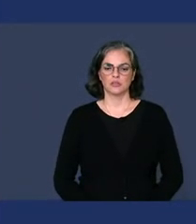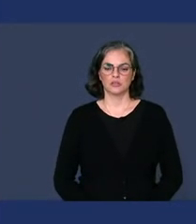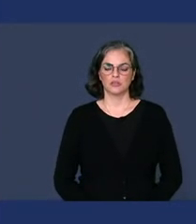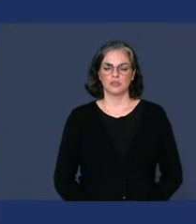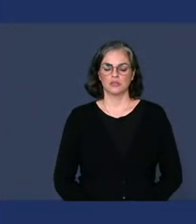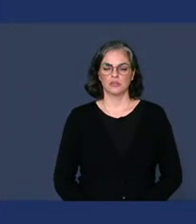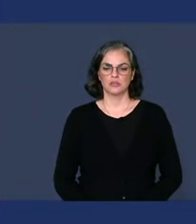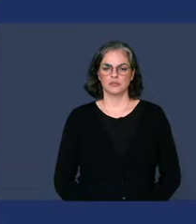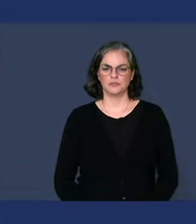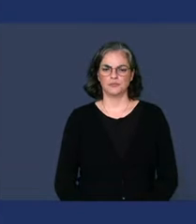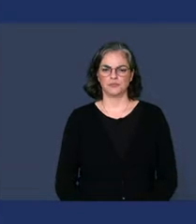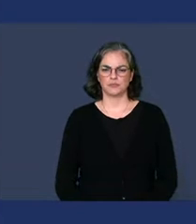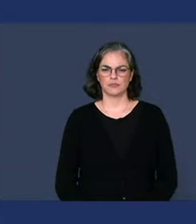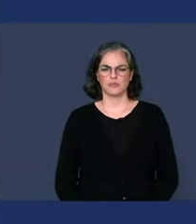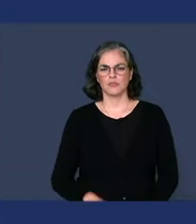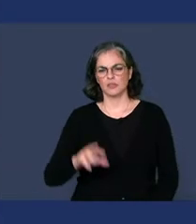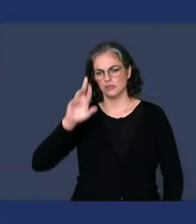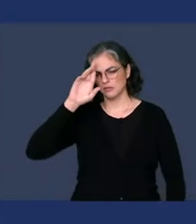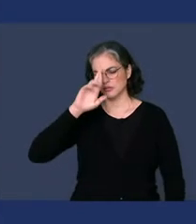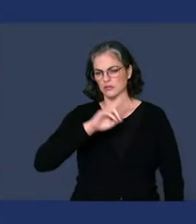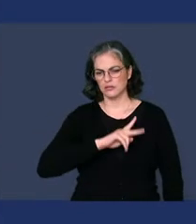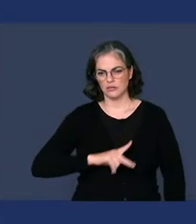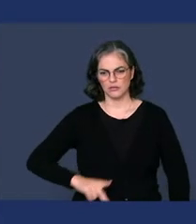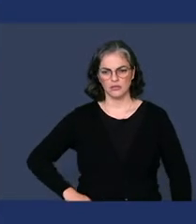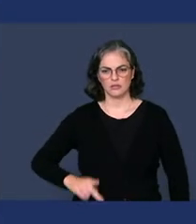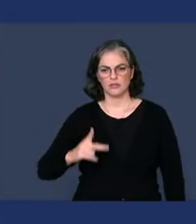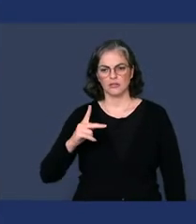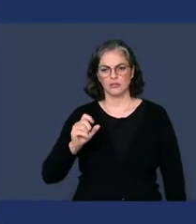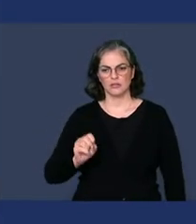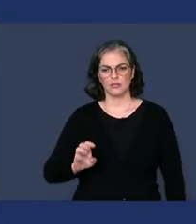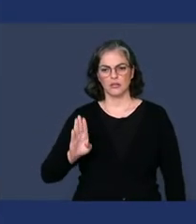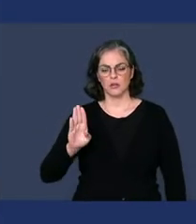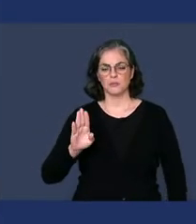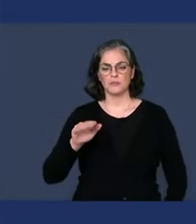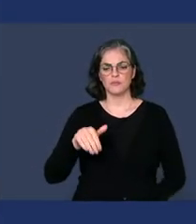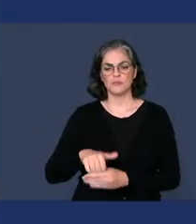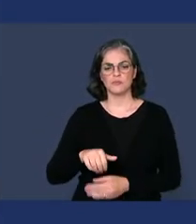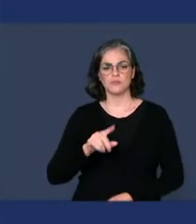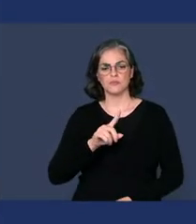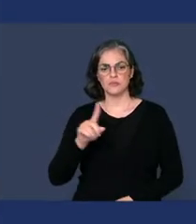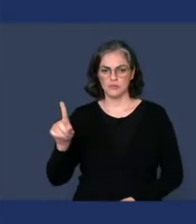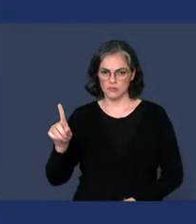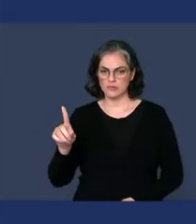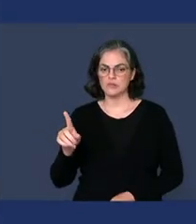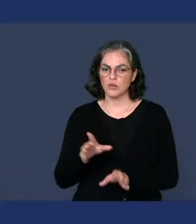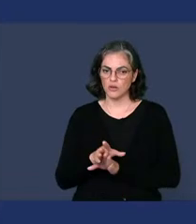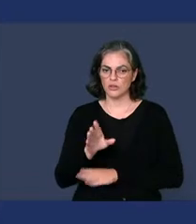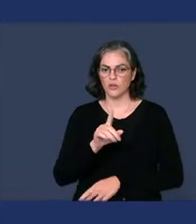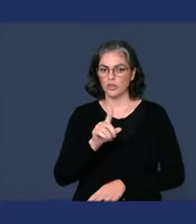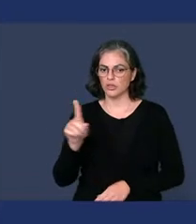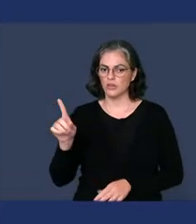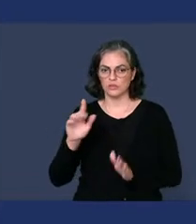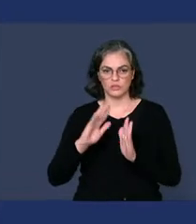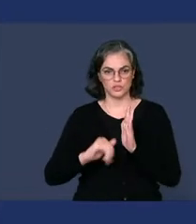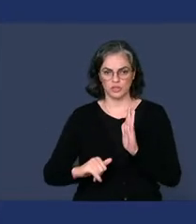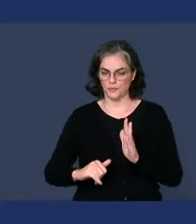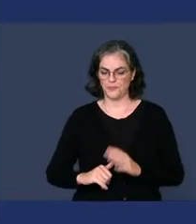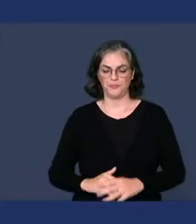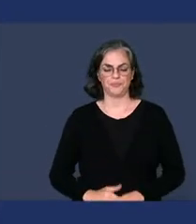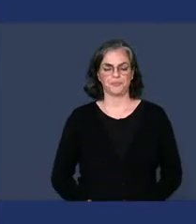DE PAUTA. -- [PRESIDENTE]: PSB. [DEPUTADA]: SENHOR PRESIDENTE, O PSB ENCAMINHA